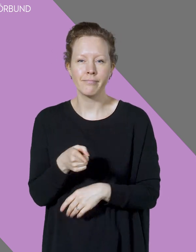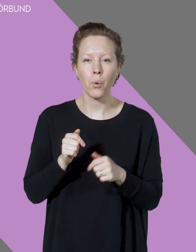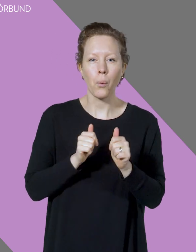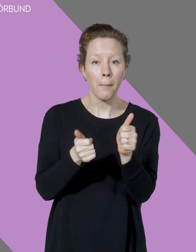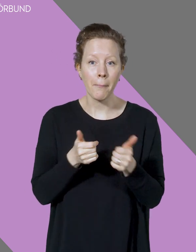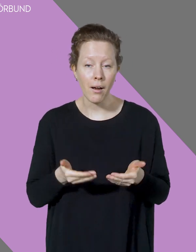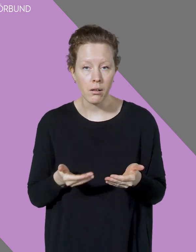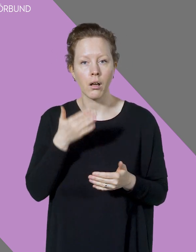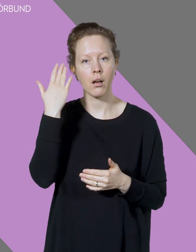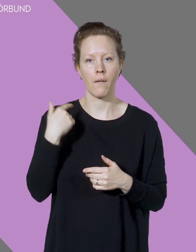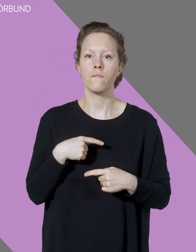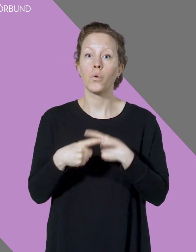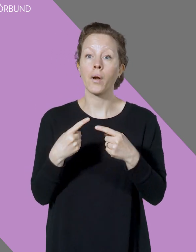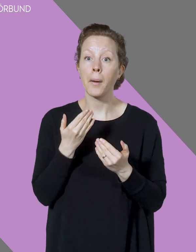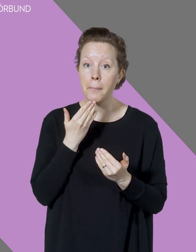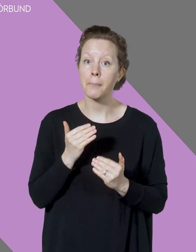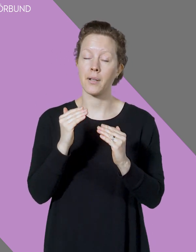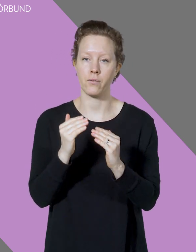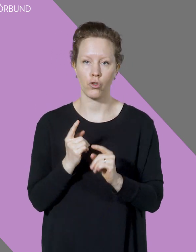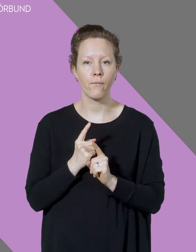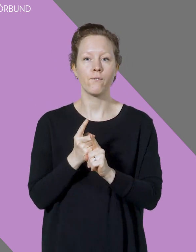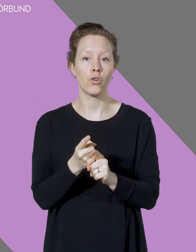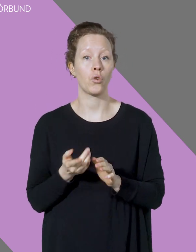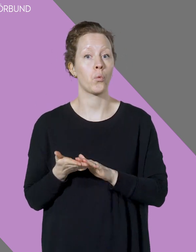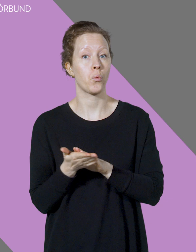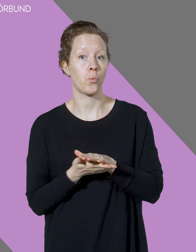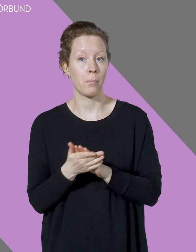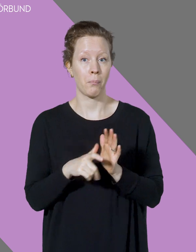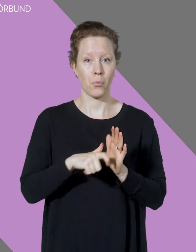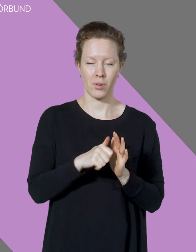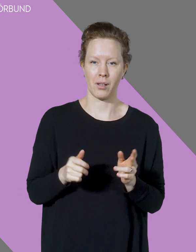och ordnandet av dem så att de fungerar bättre på grundval av -